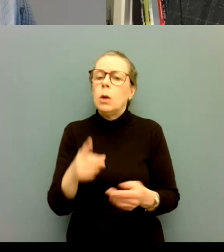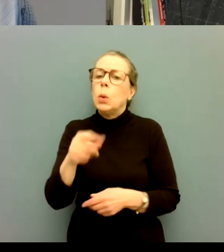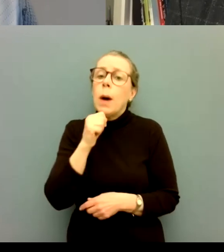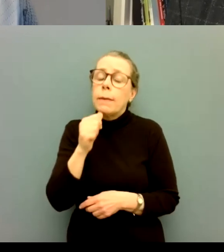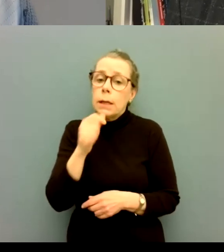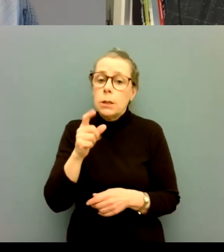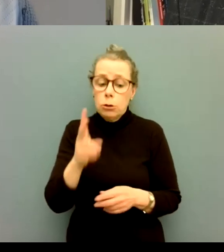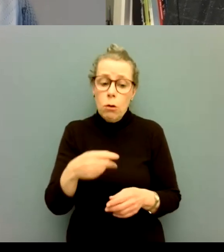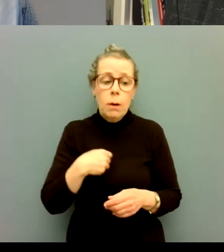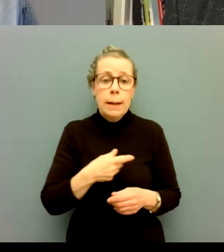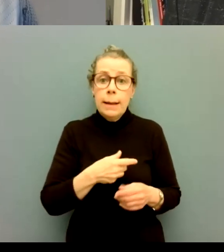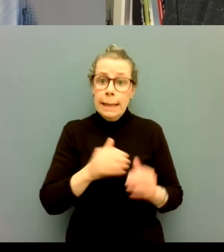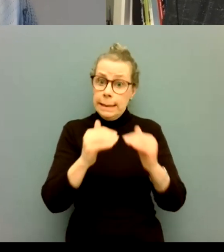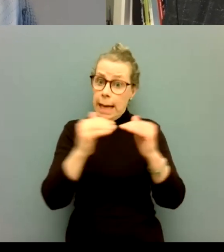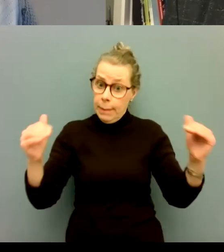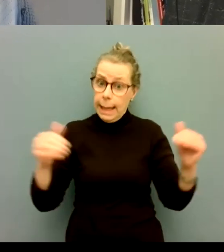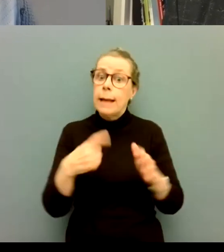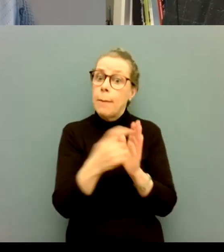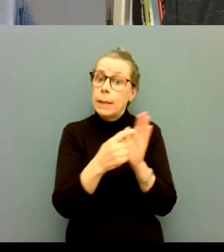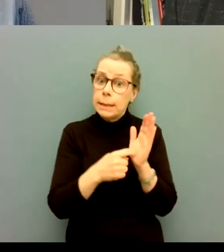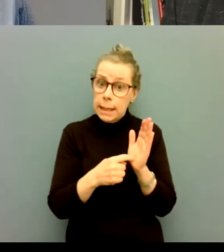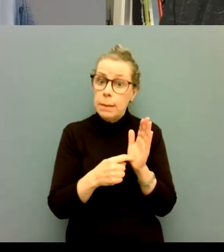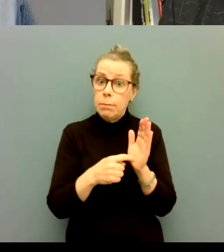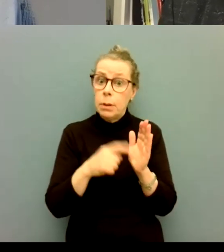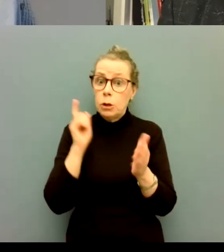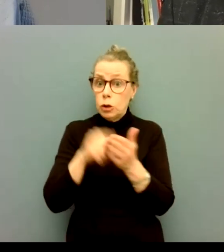Det här med jämlikheten är principen för Centerpartiet, sade du.